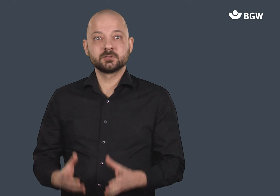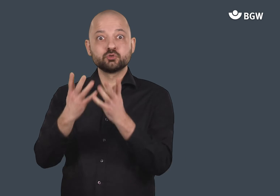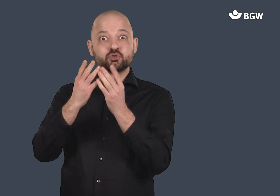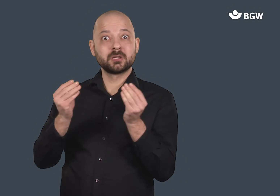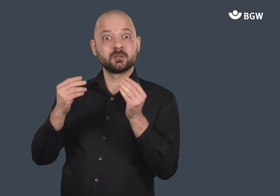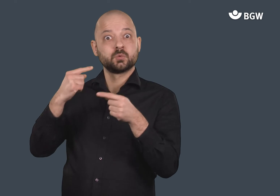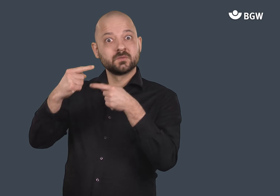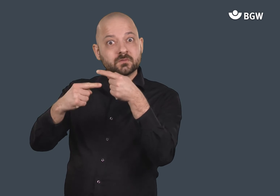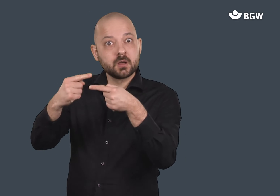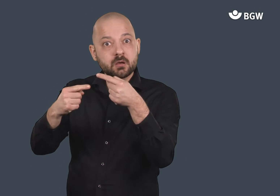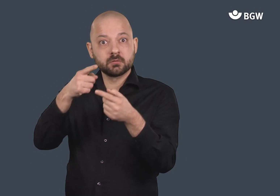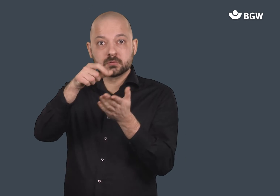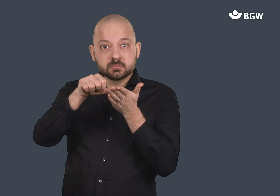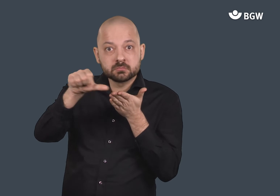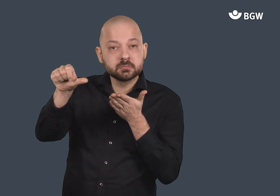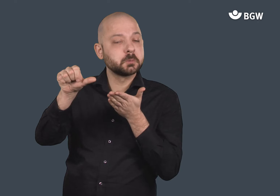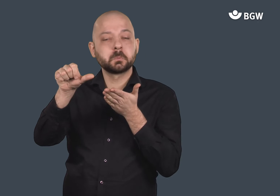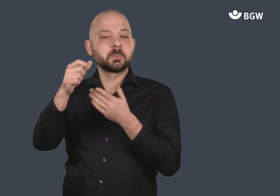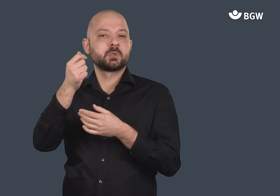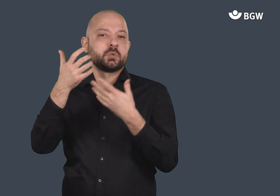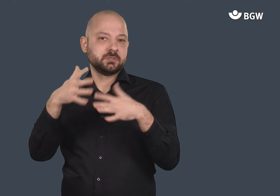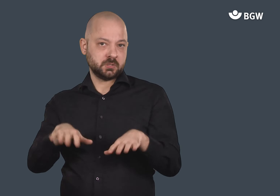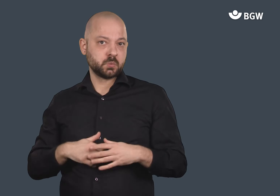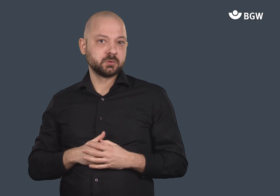Das Schlichtungsverfahren ist kostenlos.